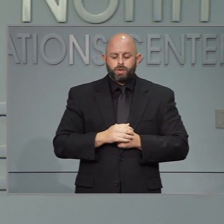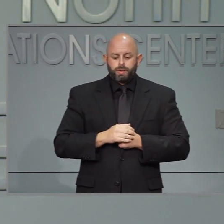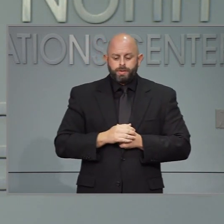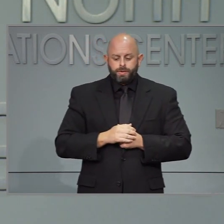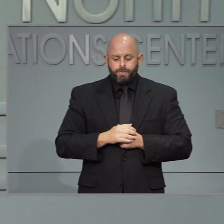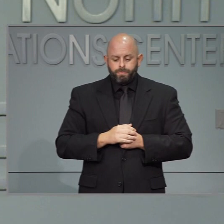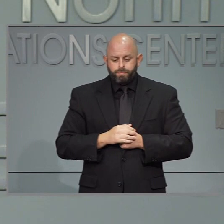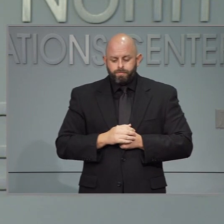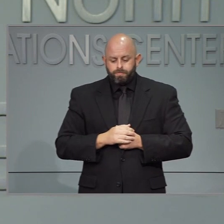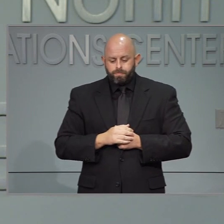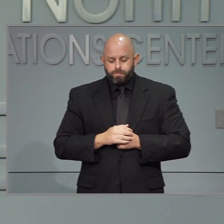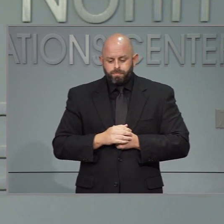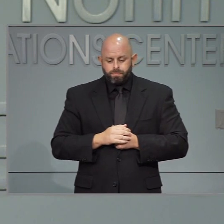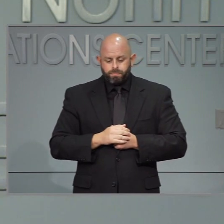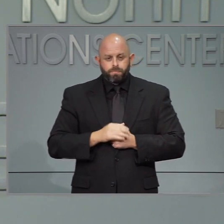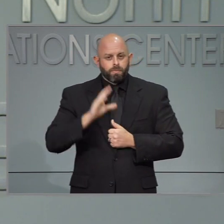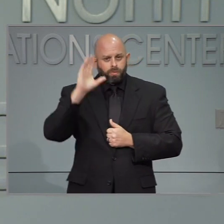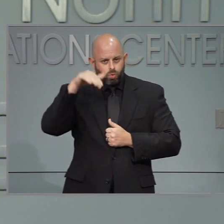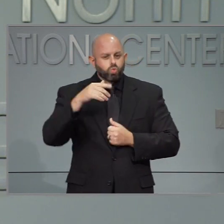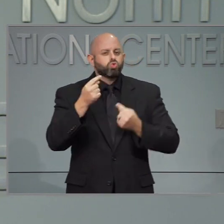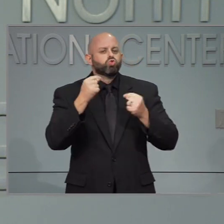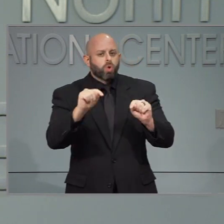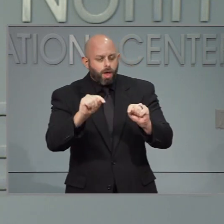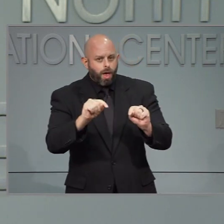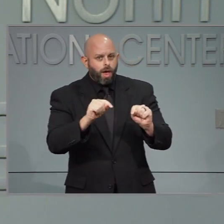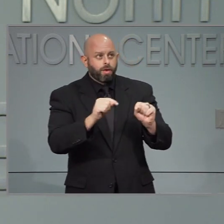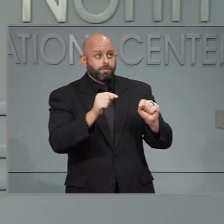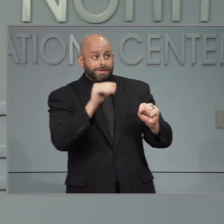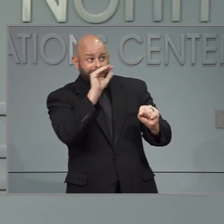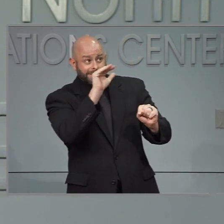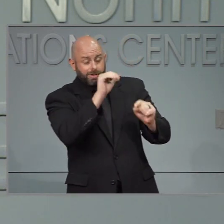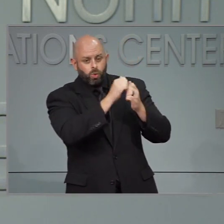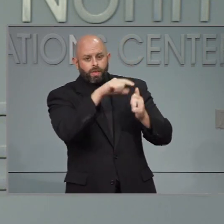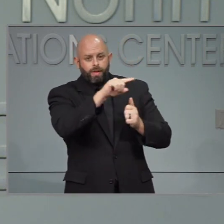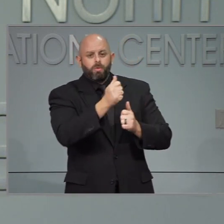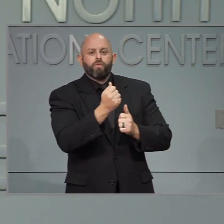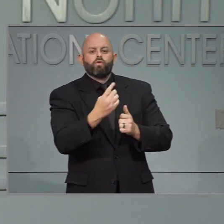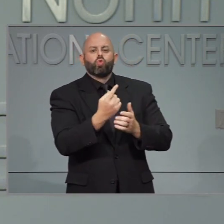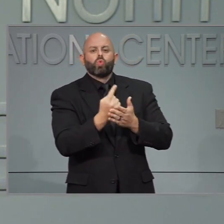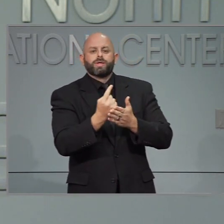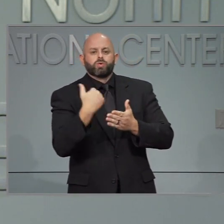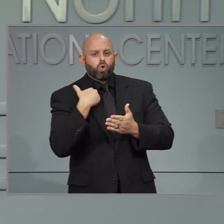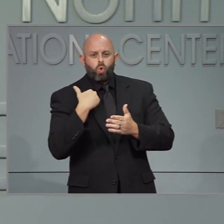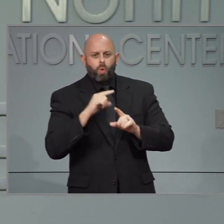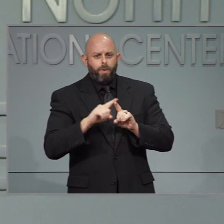masivas y no hablar de esto hace unas semanas respuesta